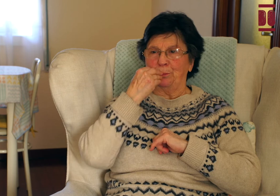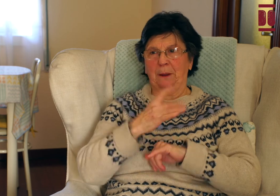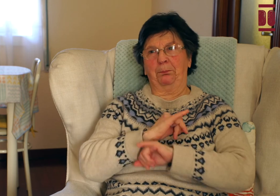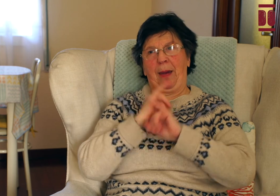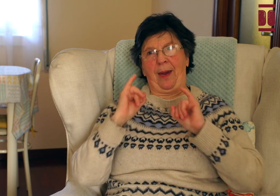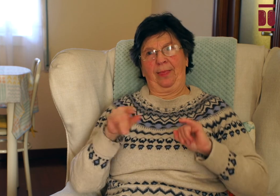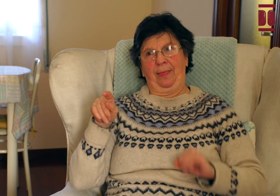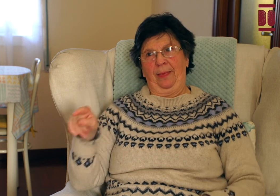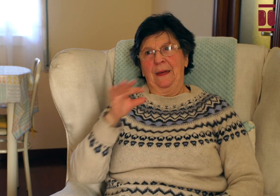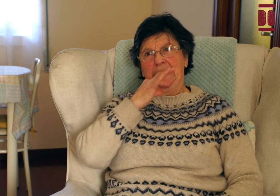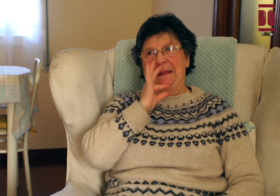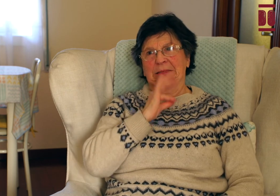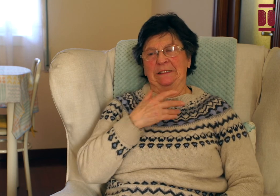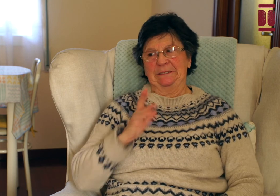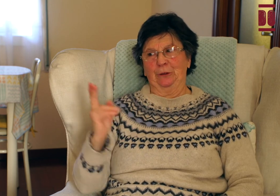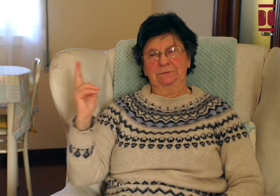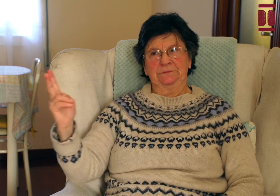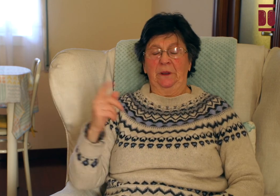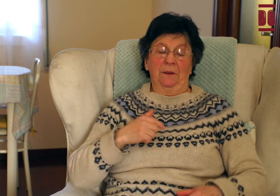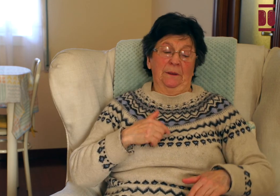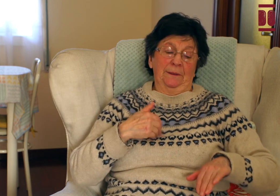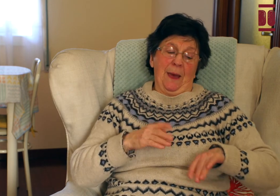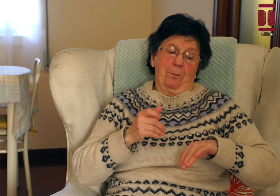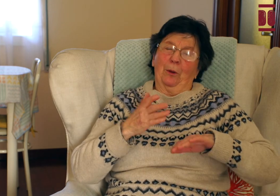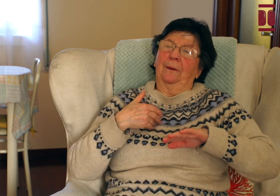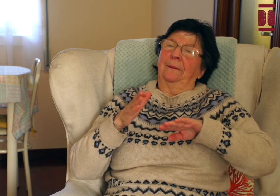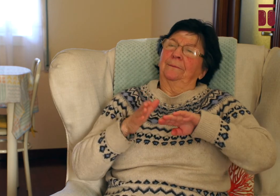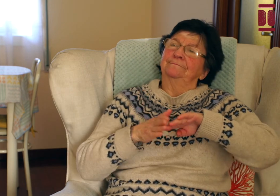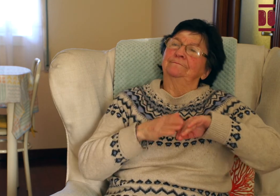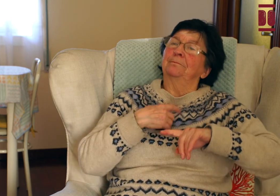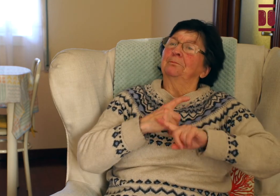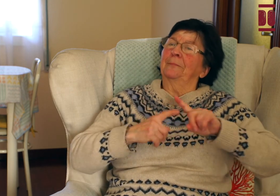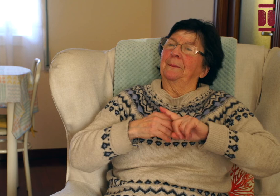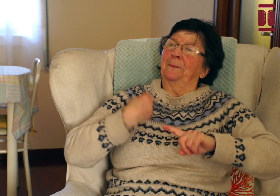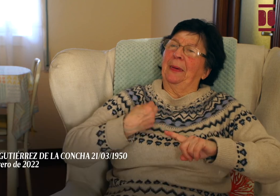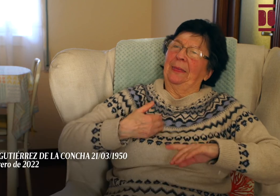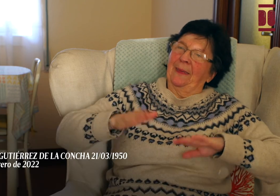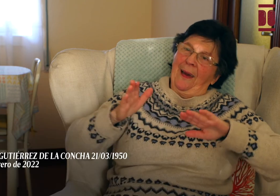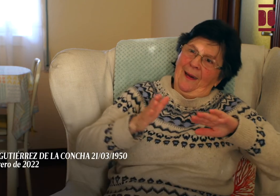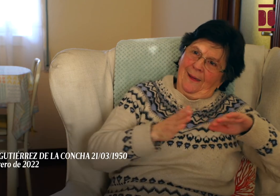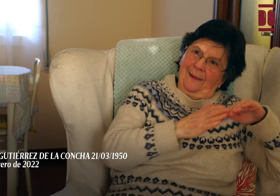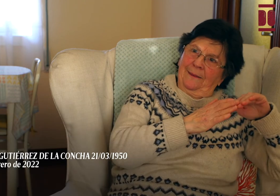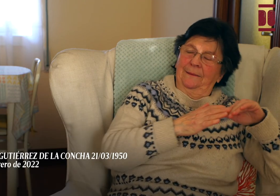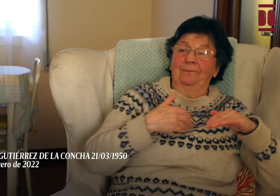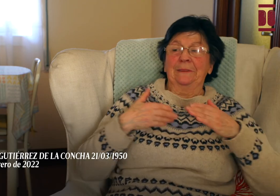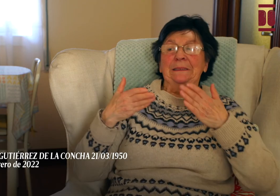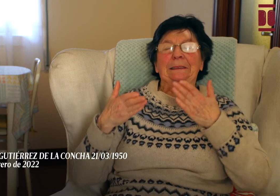futuro, que tengan paz. Las dos nietas. Dejando de un lado las cuestiones sobre mi vida —yo ya he pasado la mitad de mi vida—, por eso